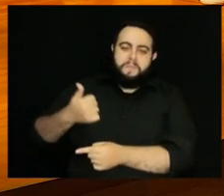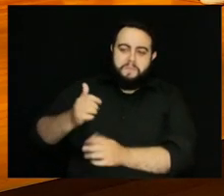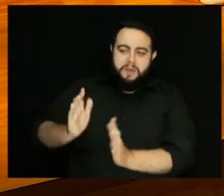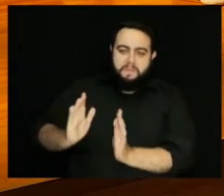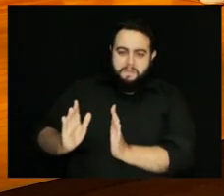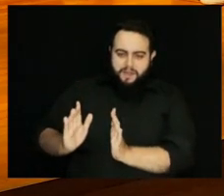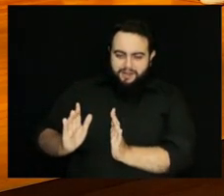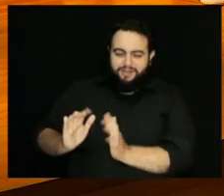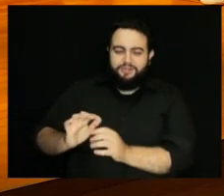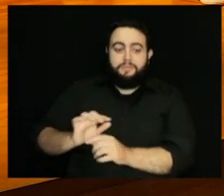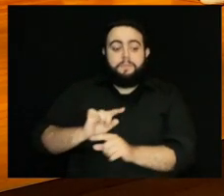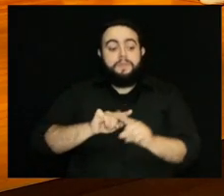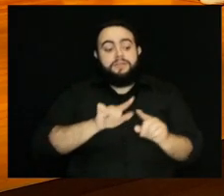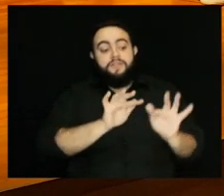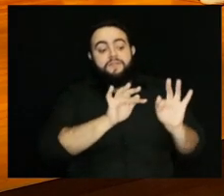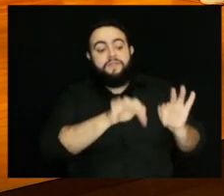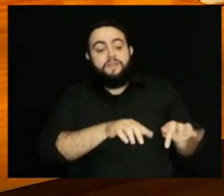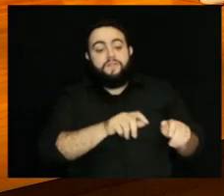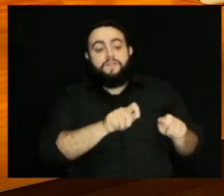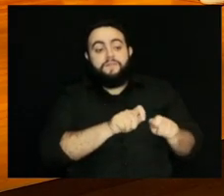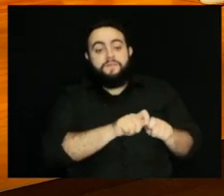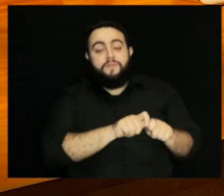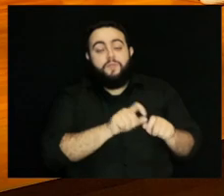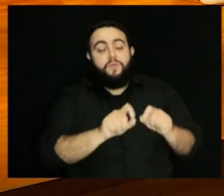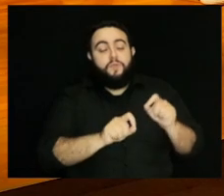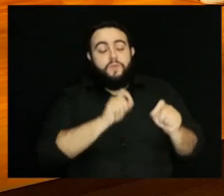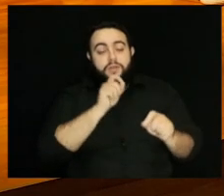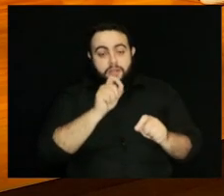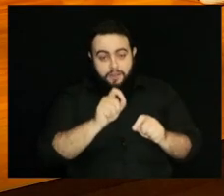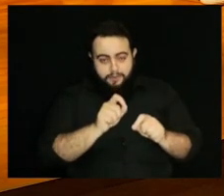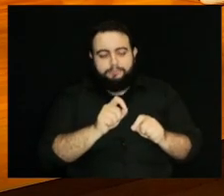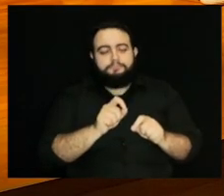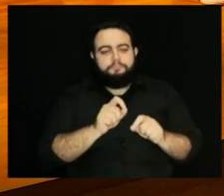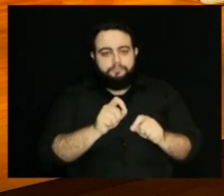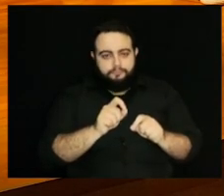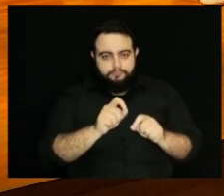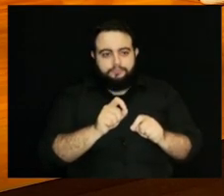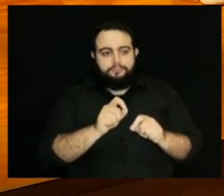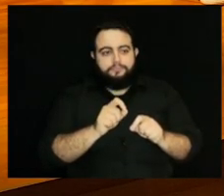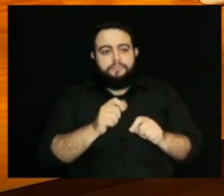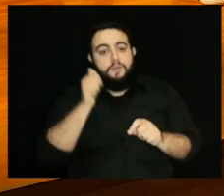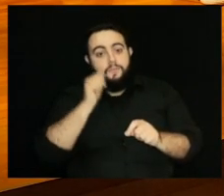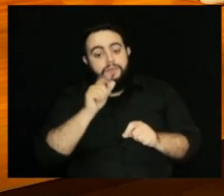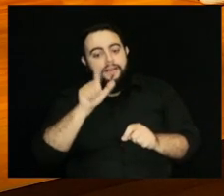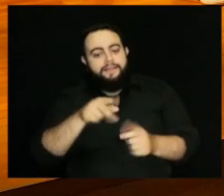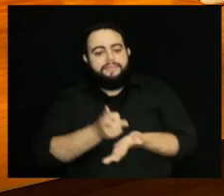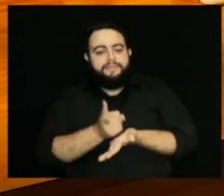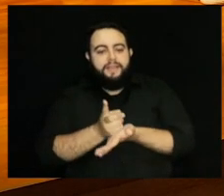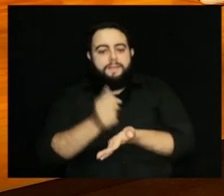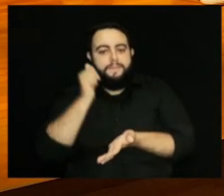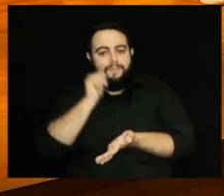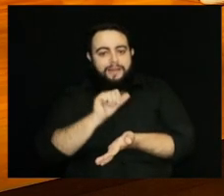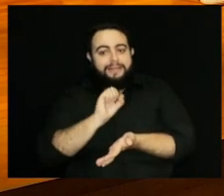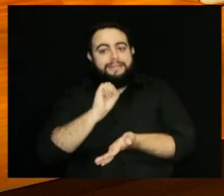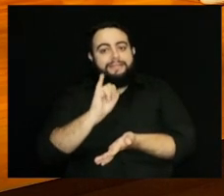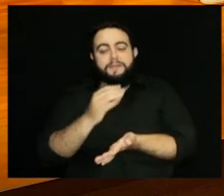no final ele ainda remata com uma rima rara, que ele diz que mulher é sempre mulher. Se você pede